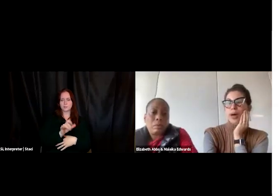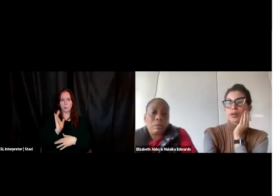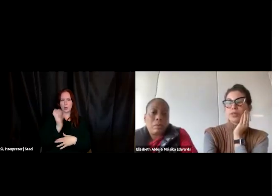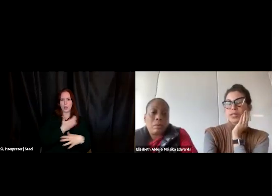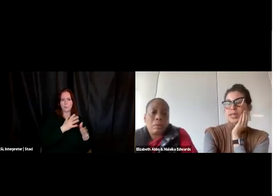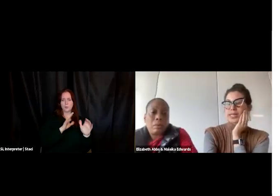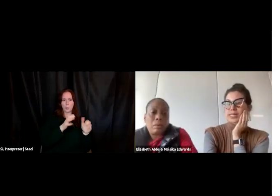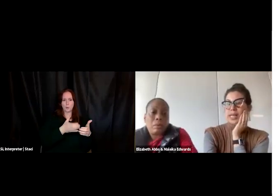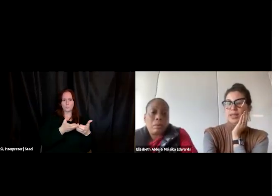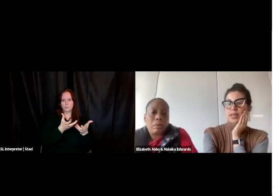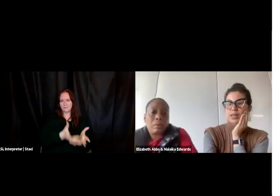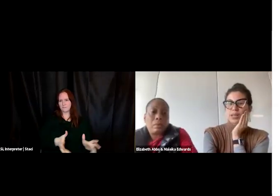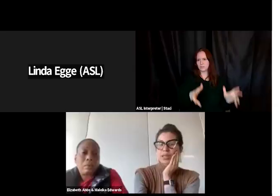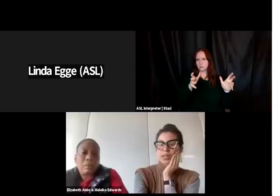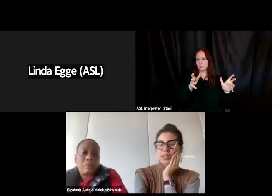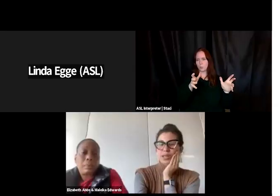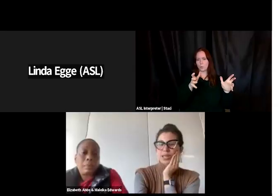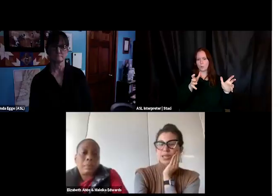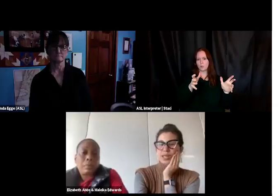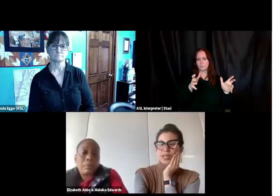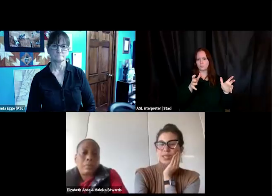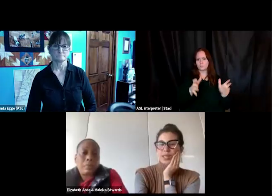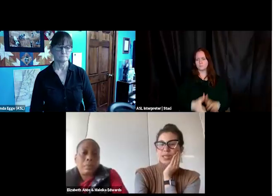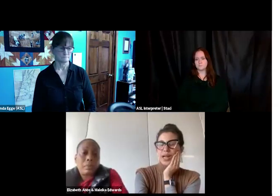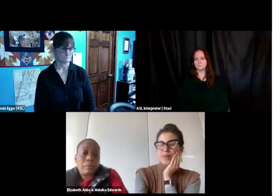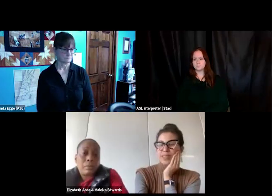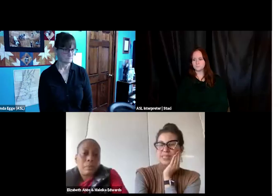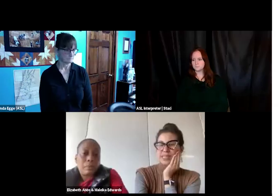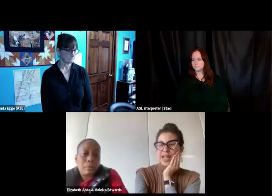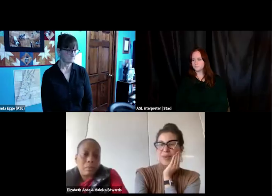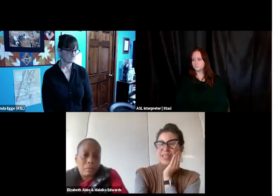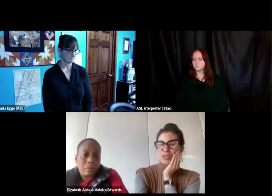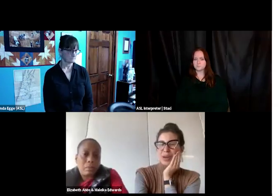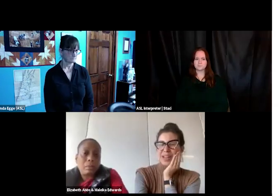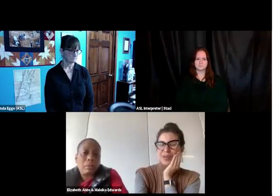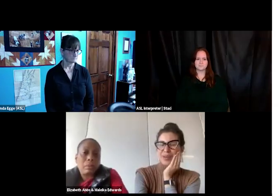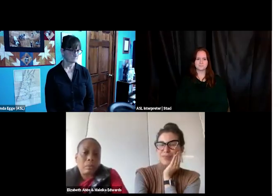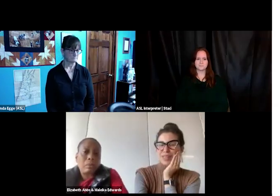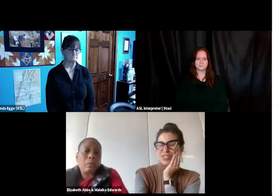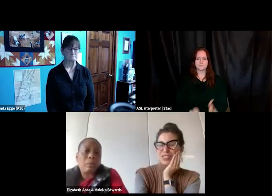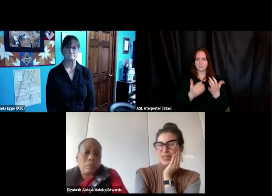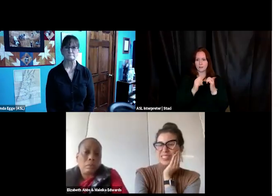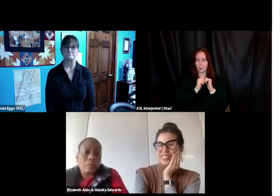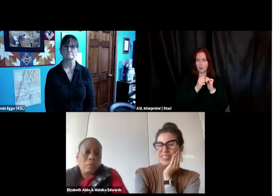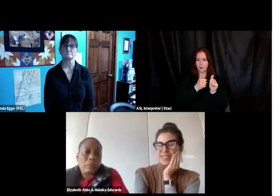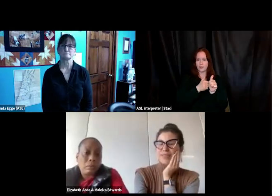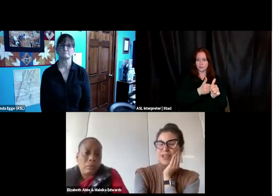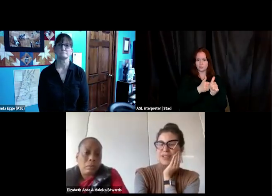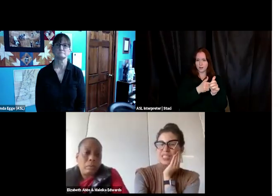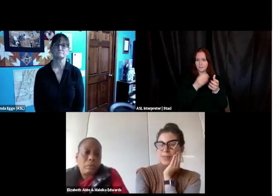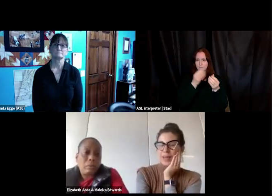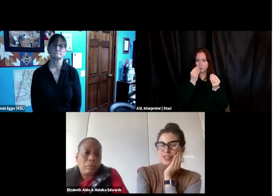tengo toda mi información y la consulta relacionada con SOAR en la falta de vivienda